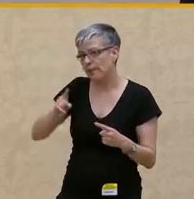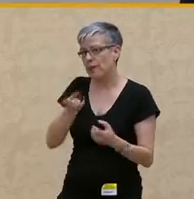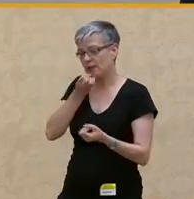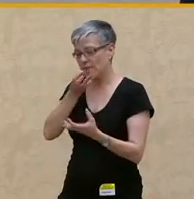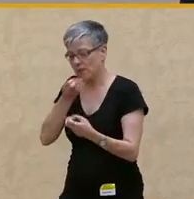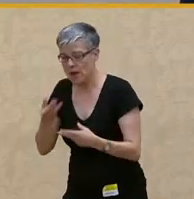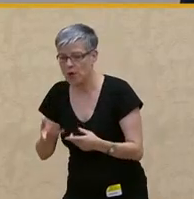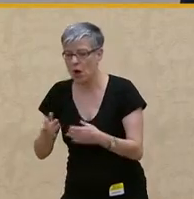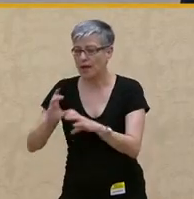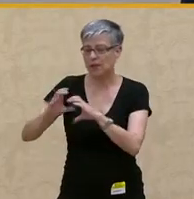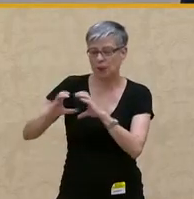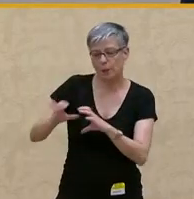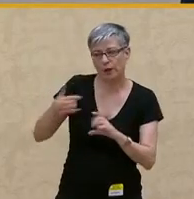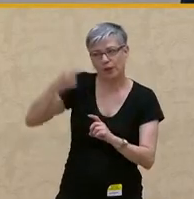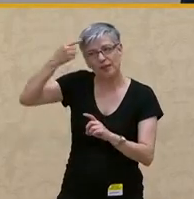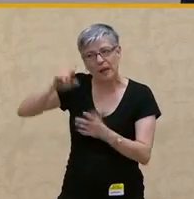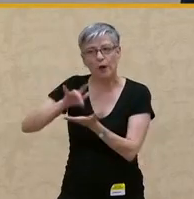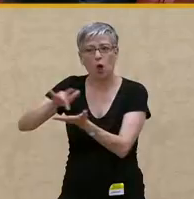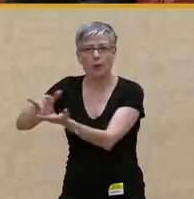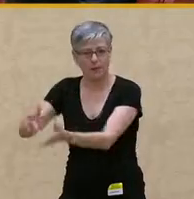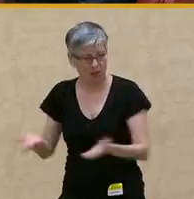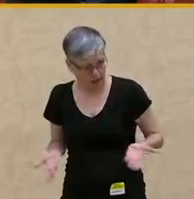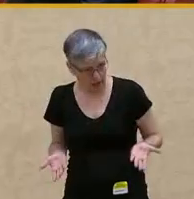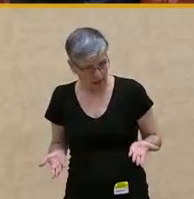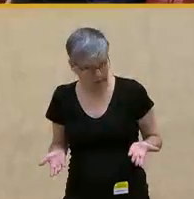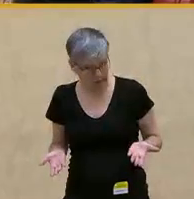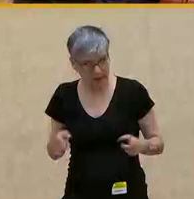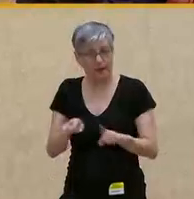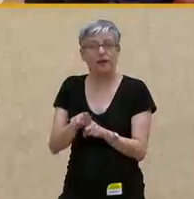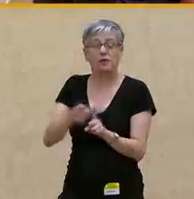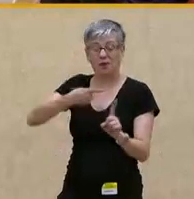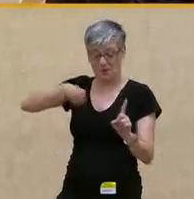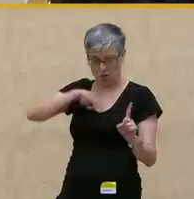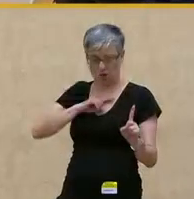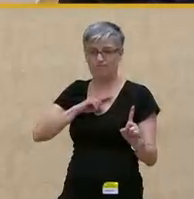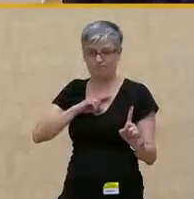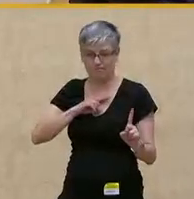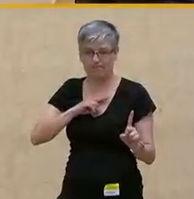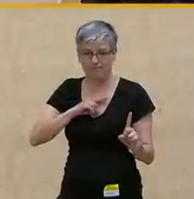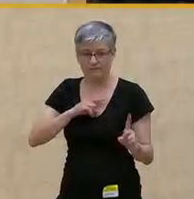sabe lo que va a ocurrir, etc., etc., etc. En eso hemos tenido nosotros muchas experiencias.